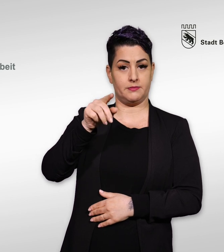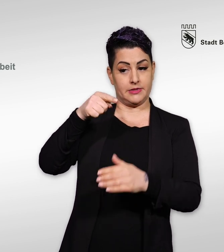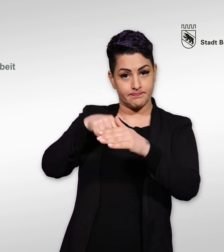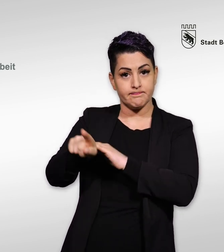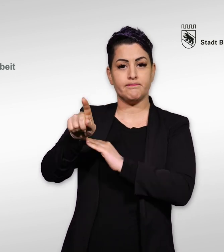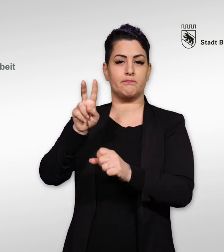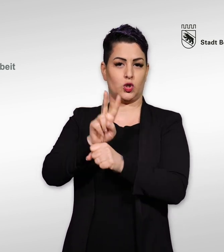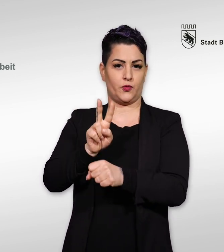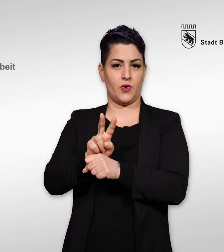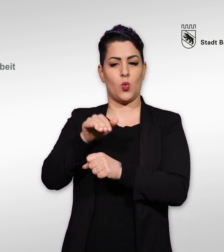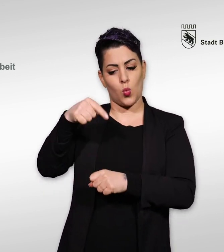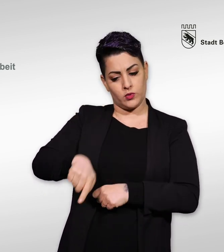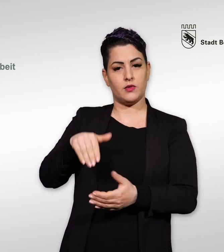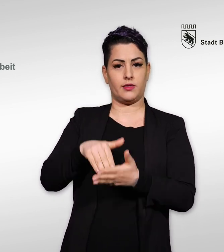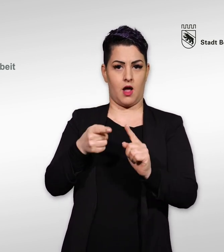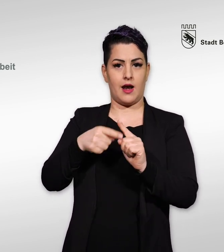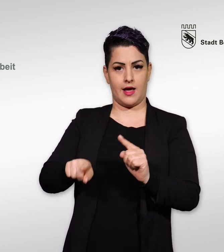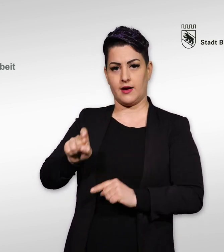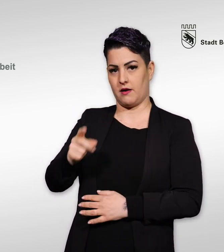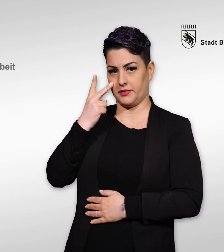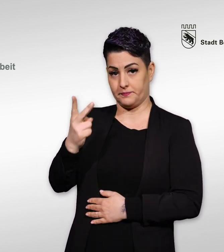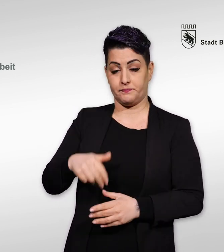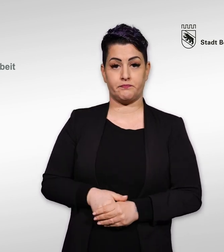Sie finden den Link unter diesem Video.